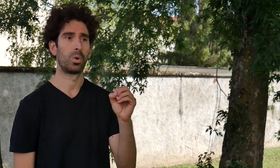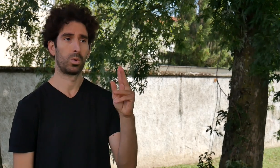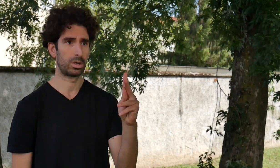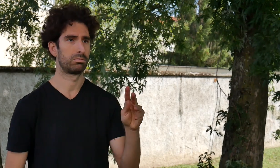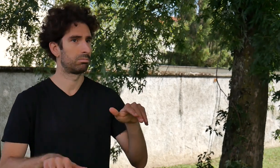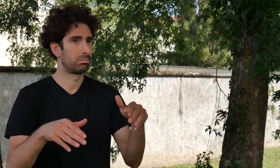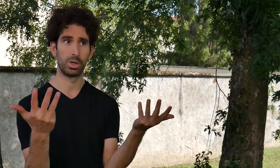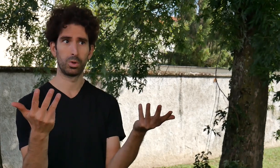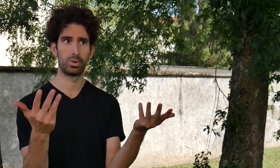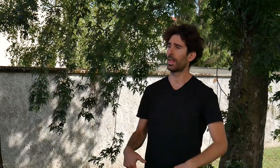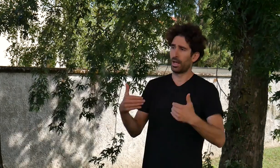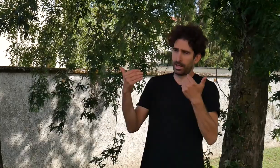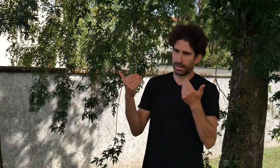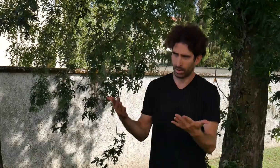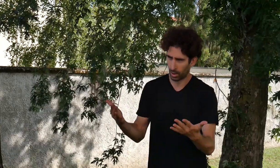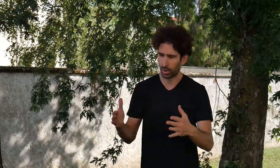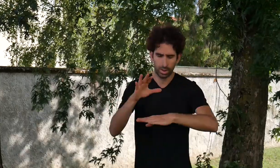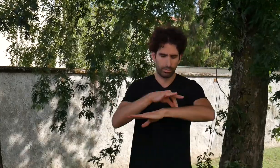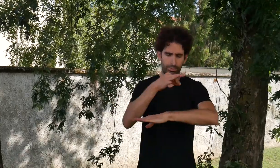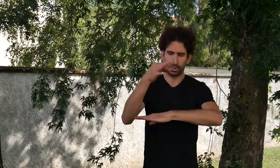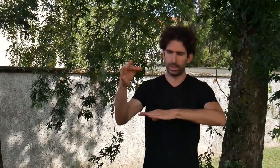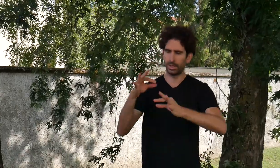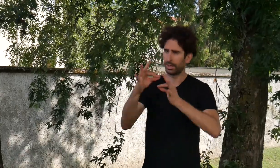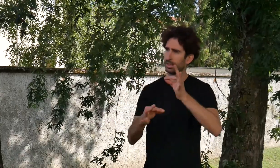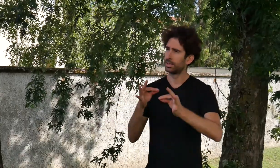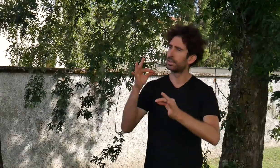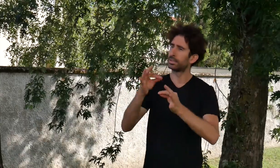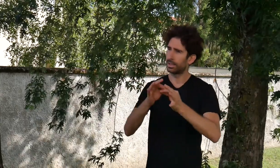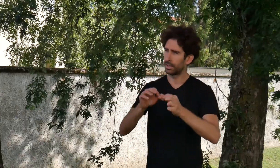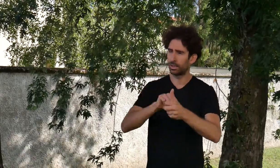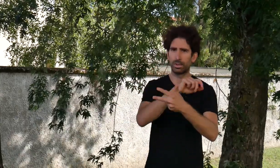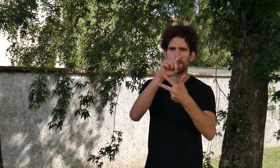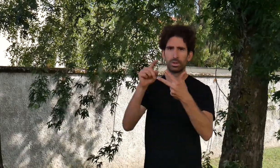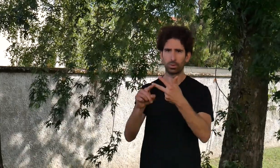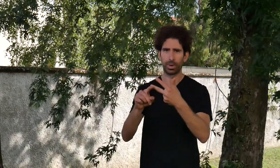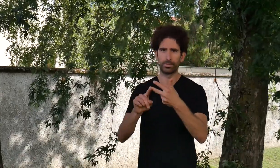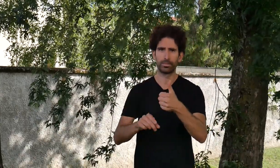OK et alors ? Alors, le poil a un cycle de croissance en trois phases.